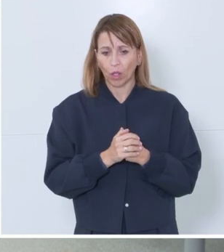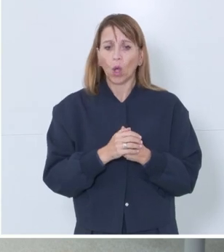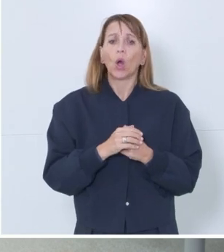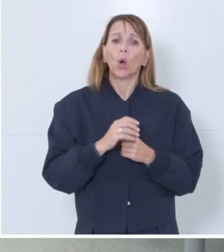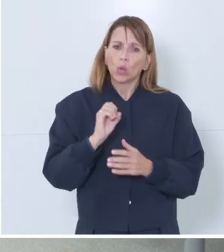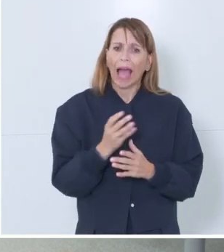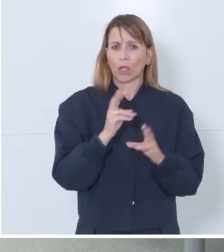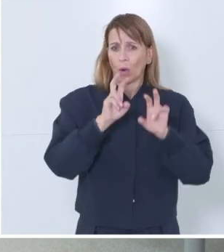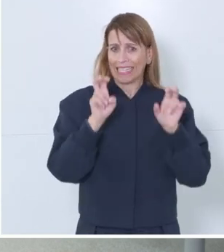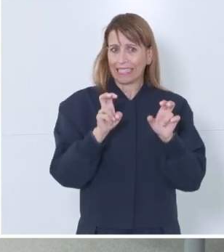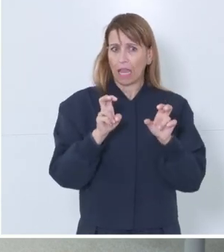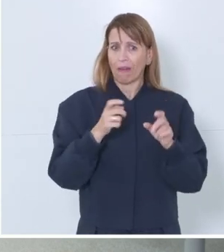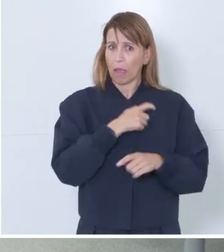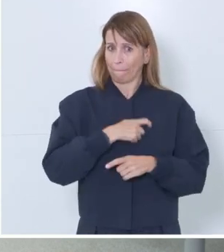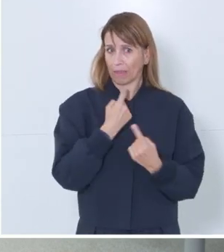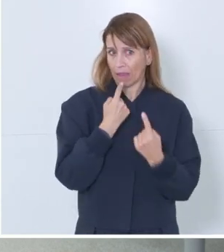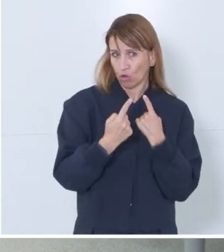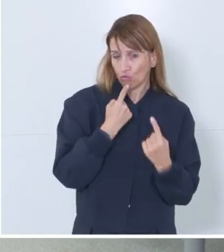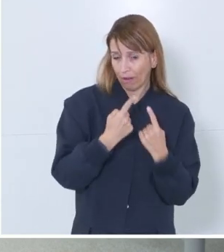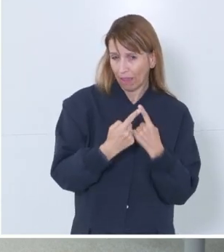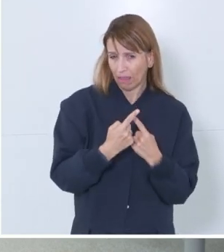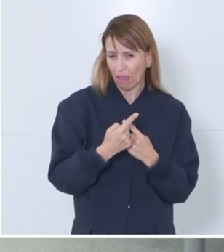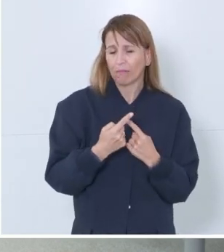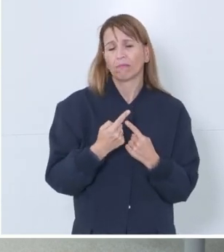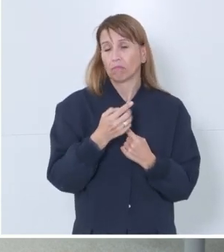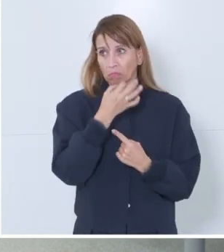ich auch noch mal nachfragen, Sie haben sich ja in der Vergangenheit immer wieder eher positiv